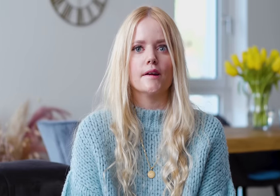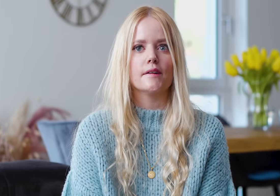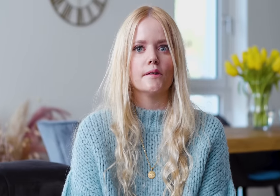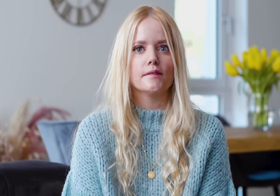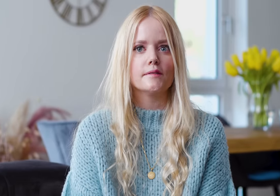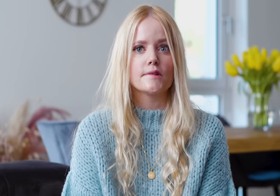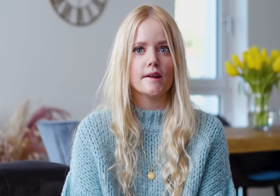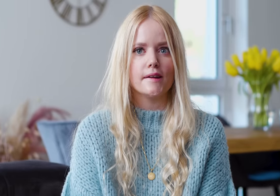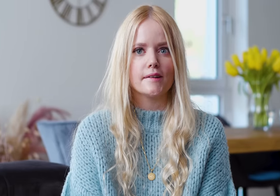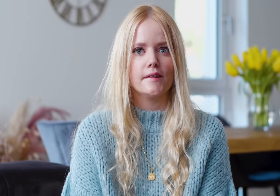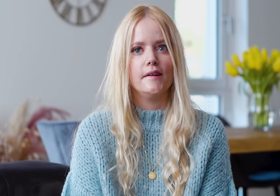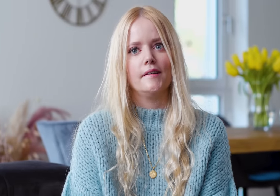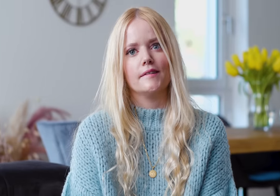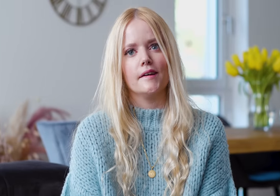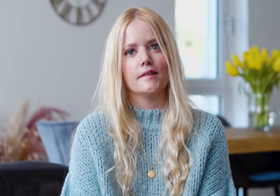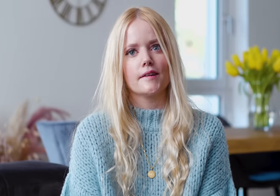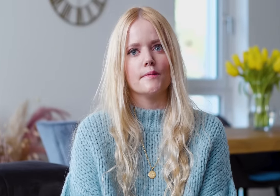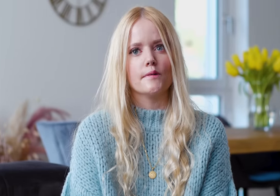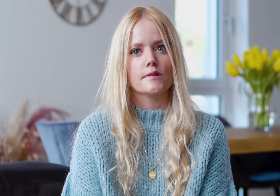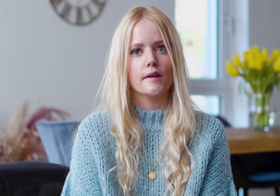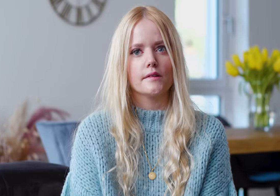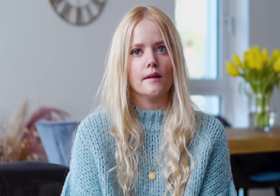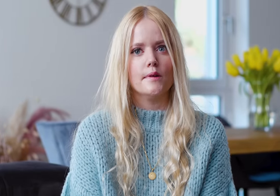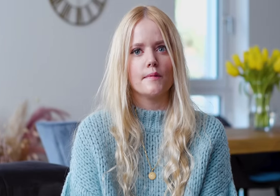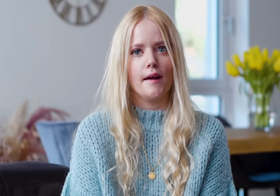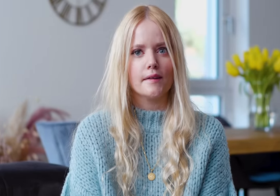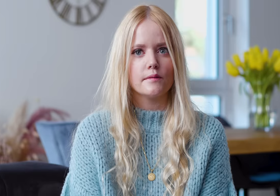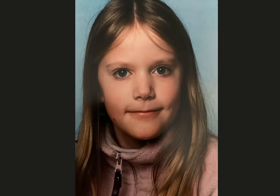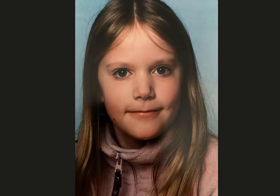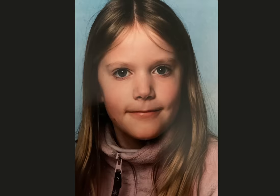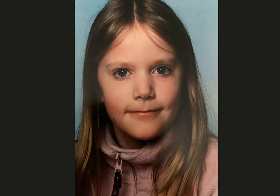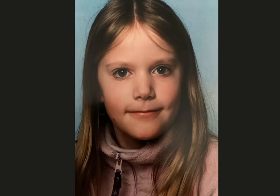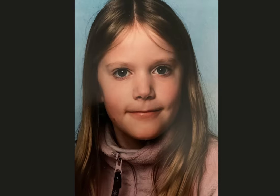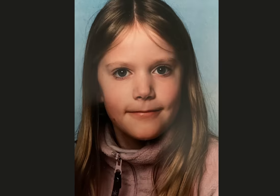da wurde halt auch was beschädigt. Das heißt, ich hab auch Schwierigkeiten mit dem Gleichgewicht.